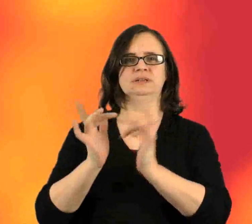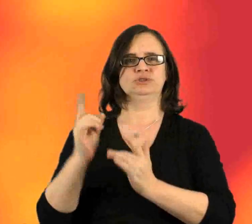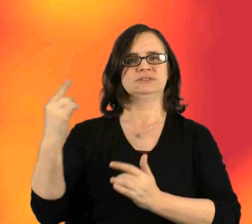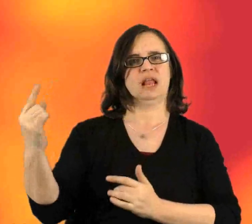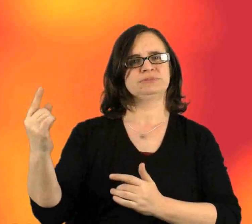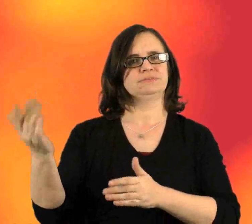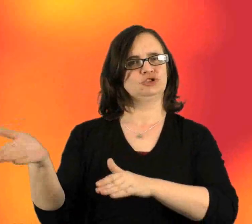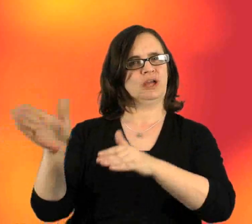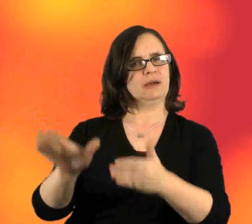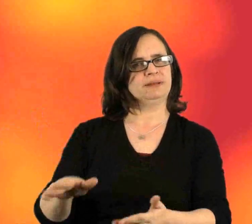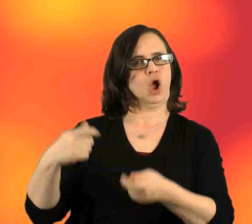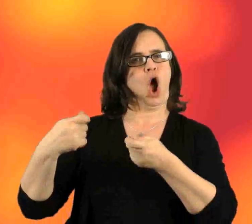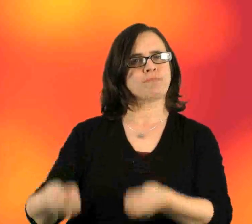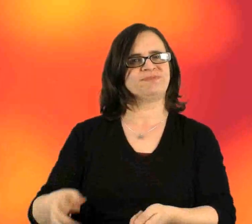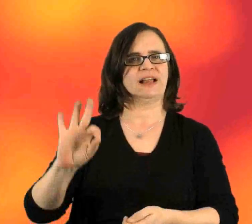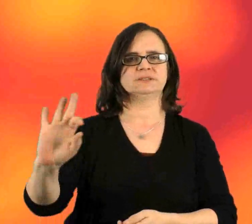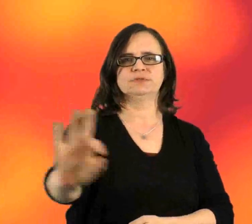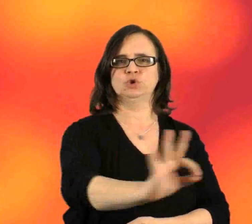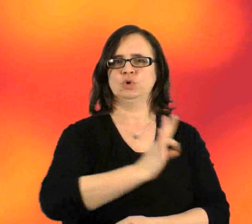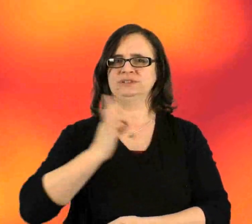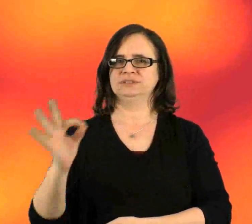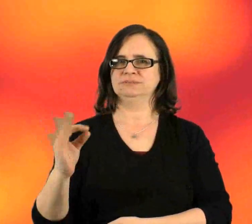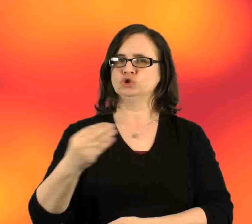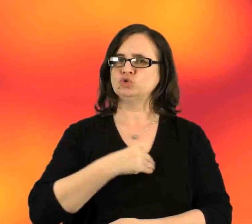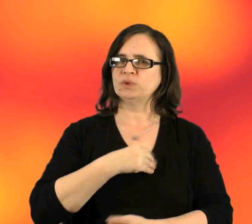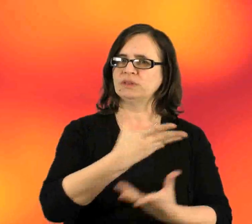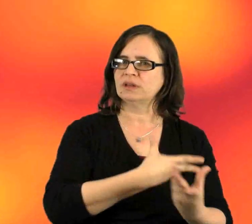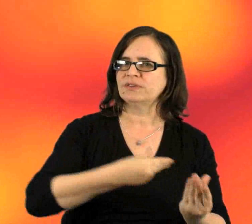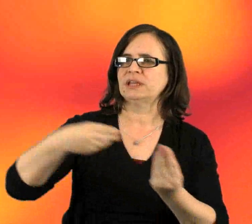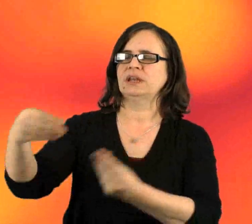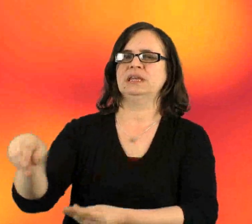Jesus stirbt als Opfer für uns So ist unsere Schuld vergeben